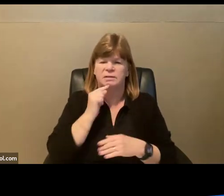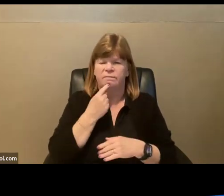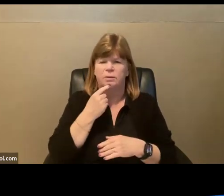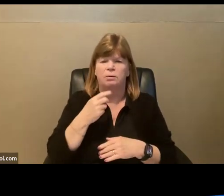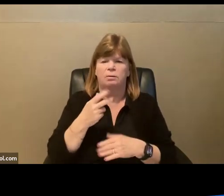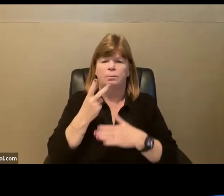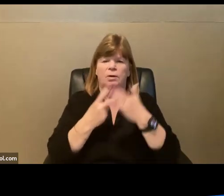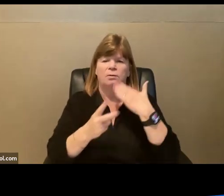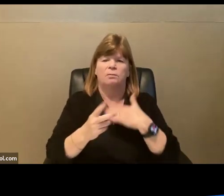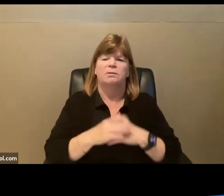Bueno, ahora, esta es la cuestión.